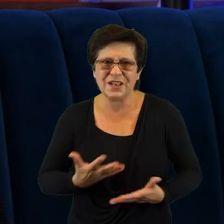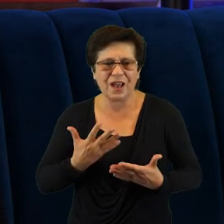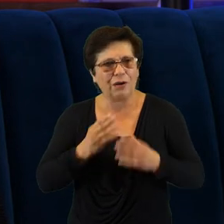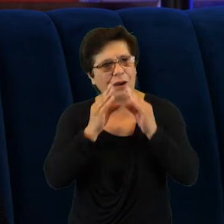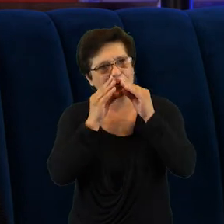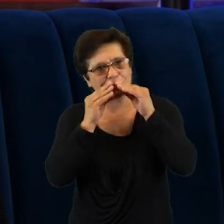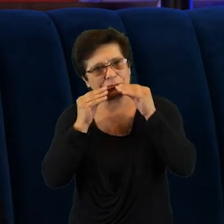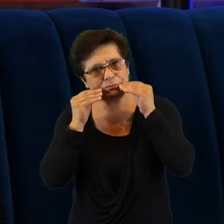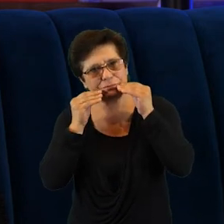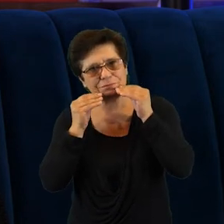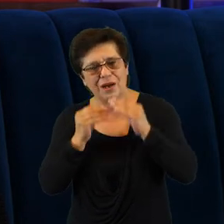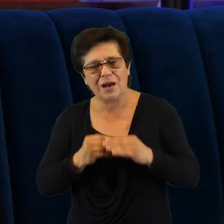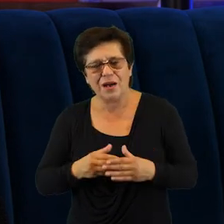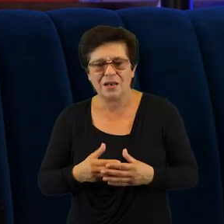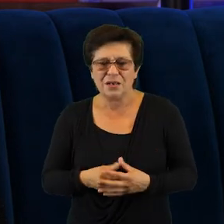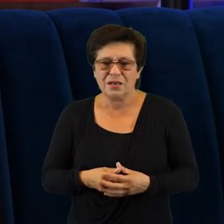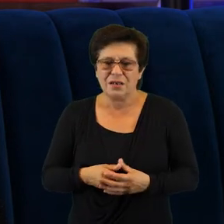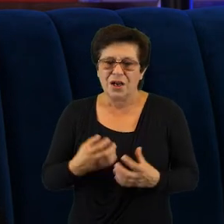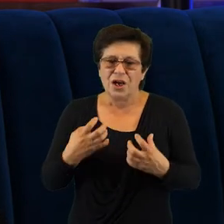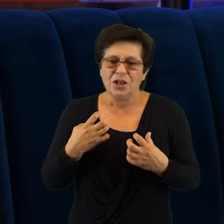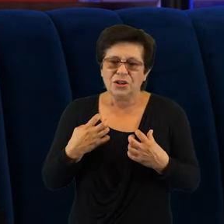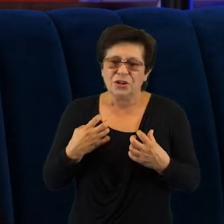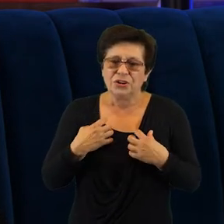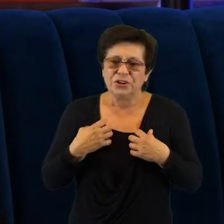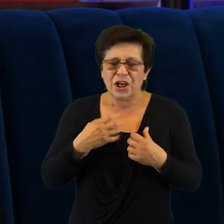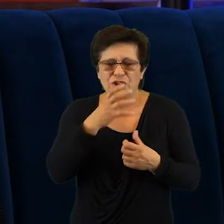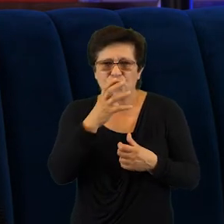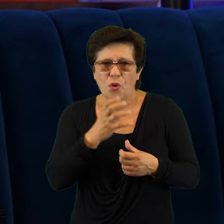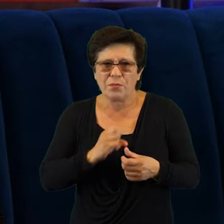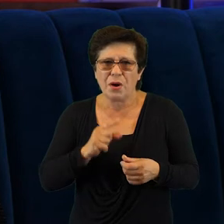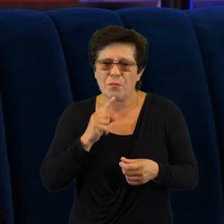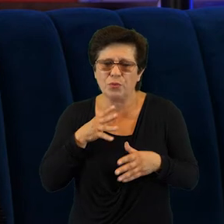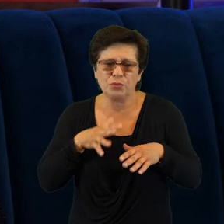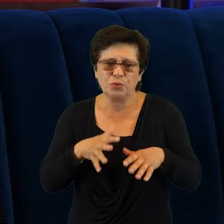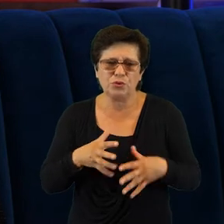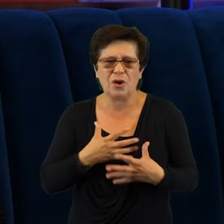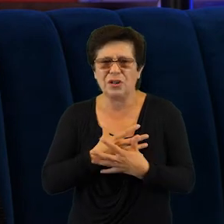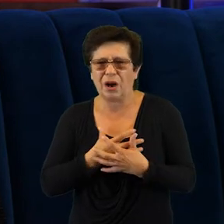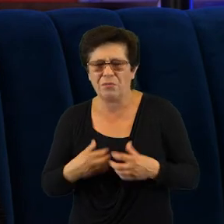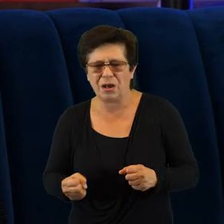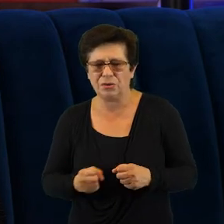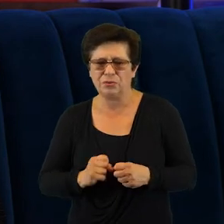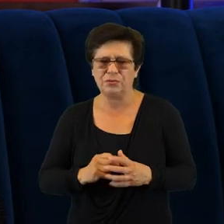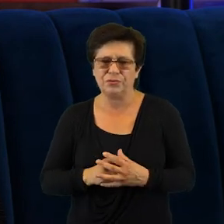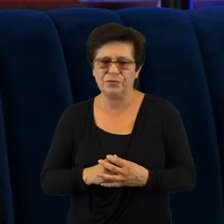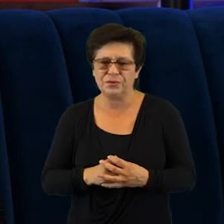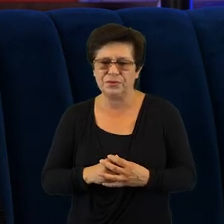Antoni Słonimski, którego życie było pełne dramatycznych zwrotów akcji i napięć